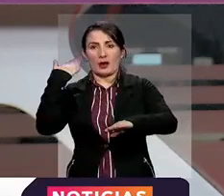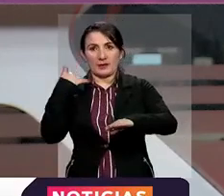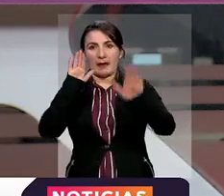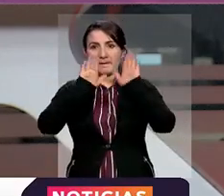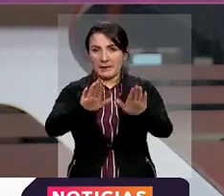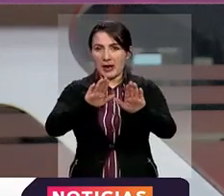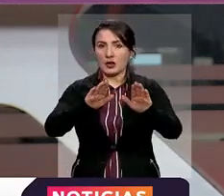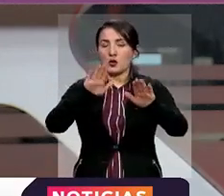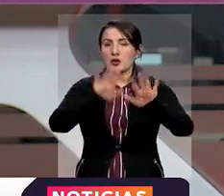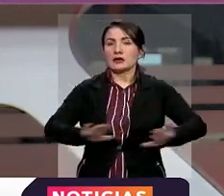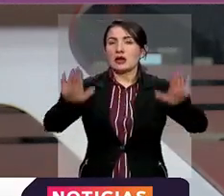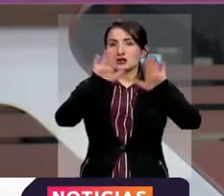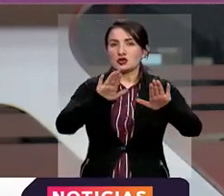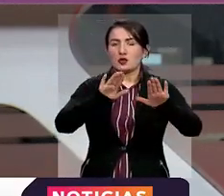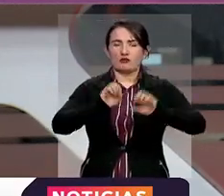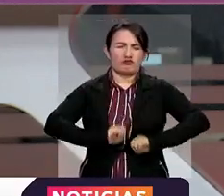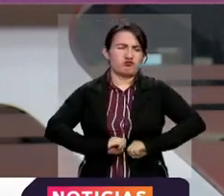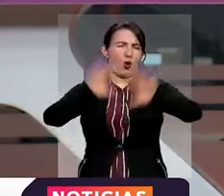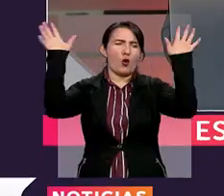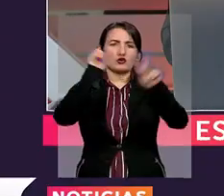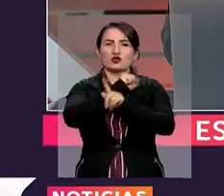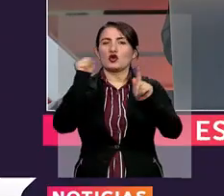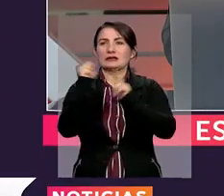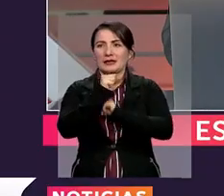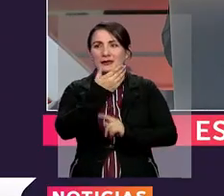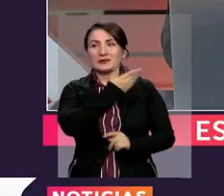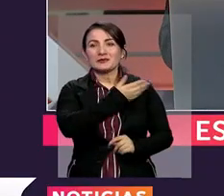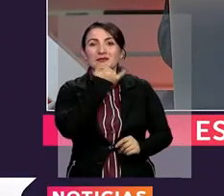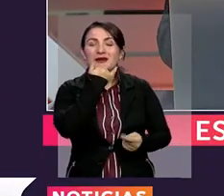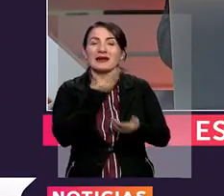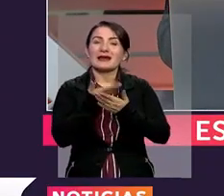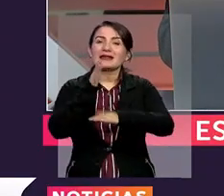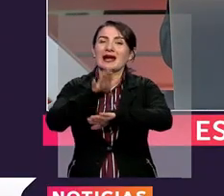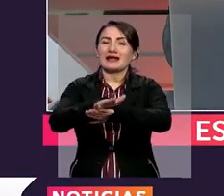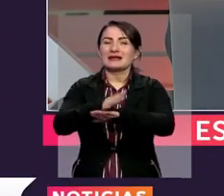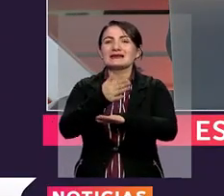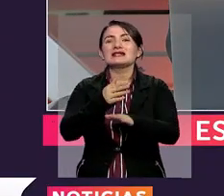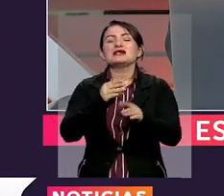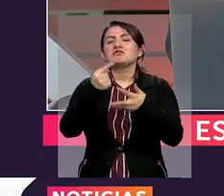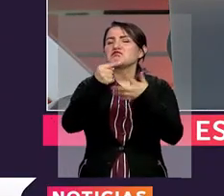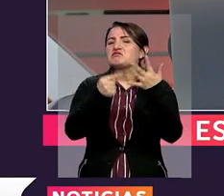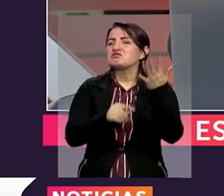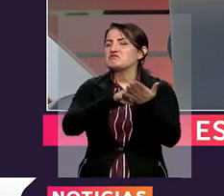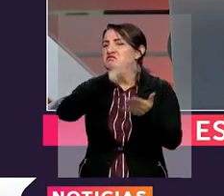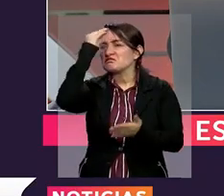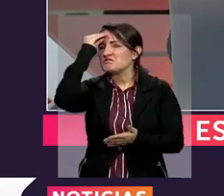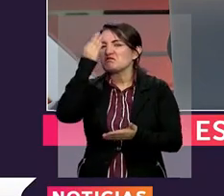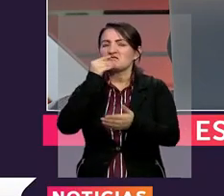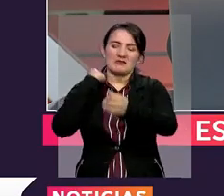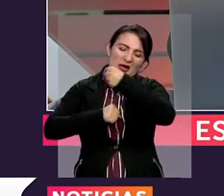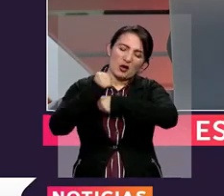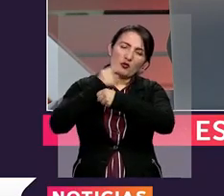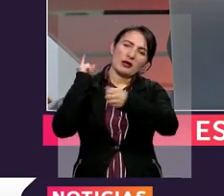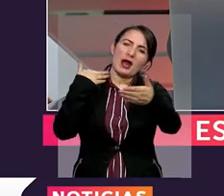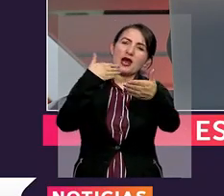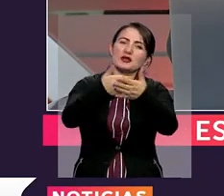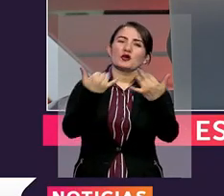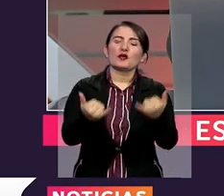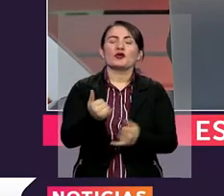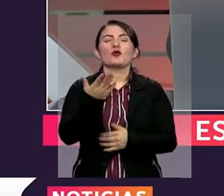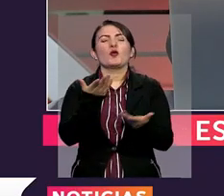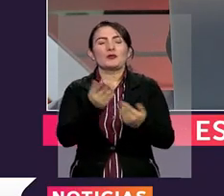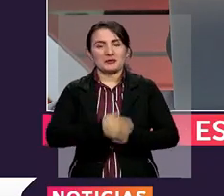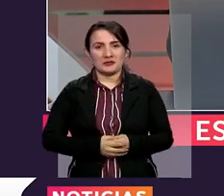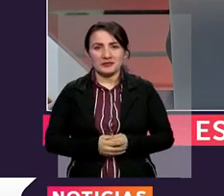DE PROYECTOS DEL áREA DE